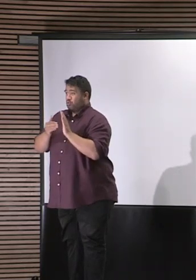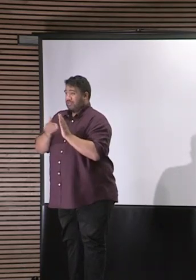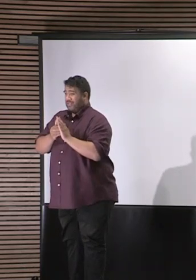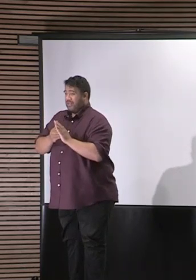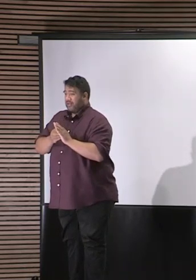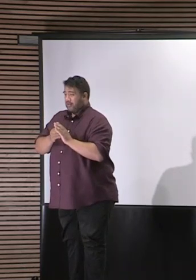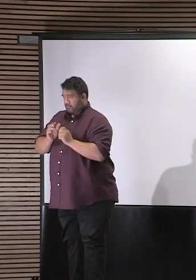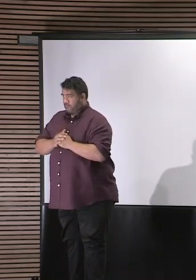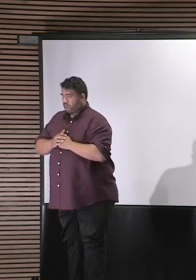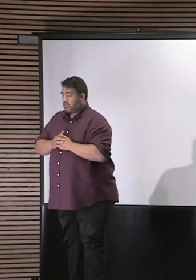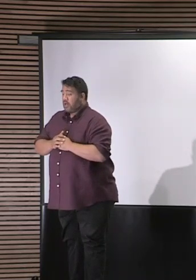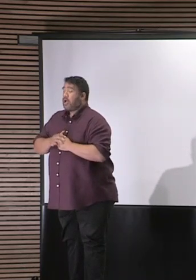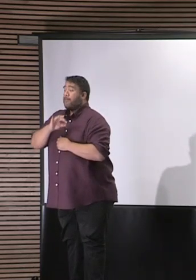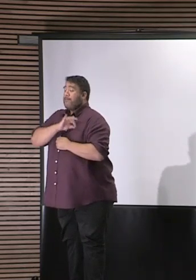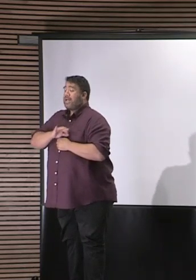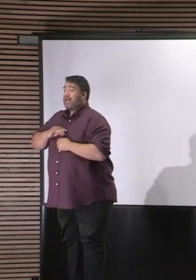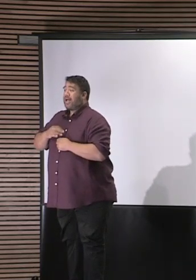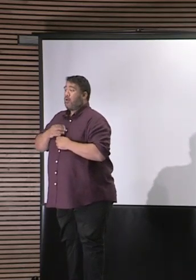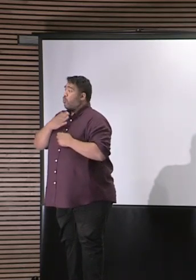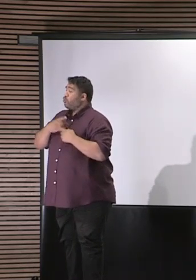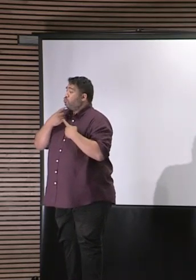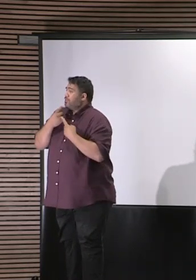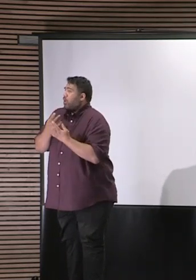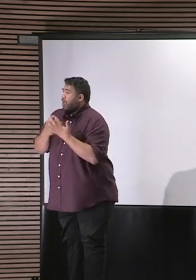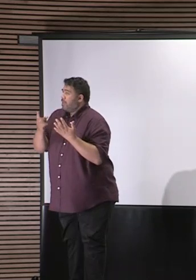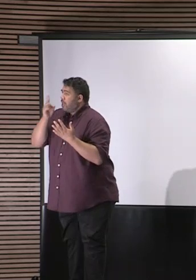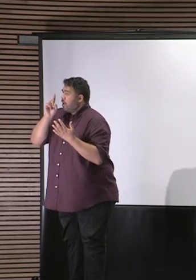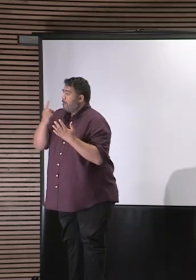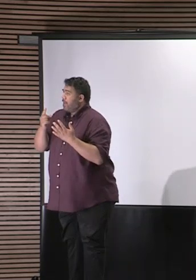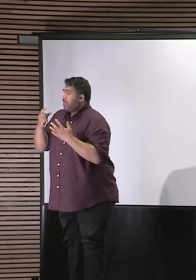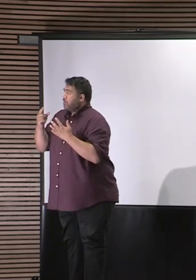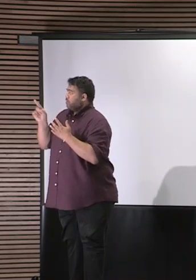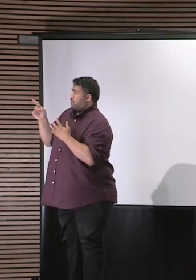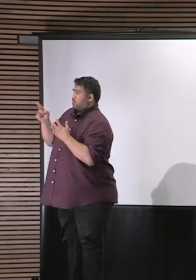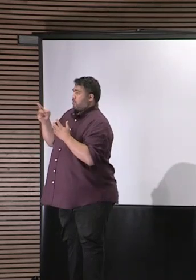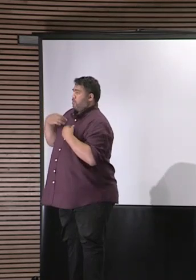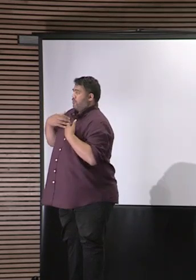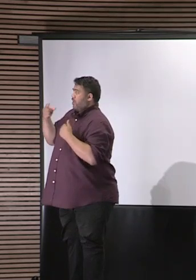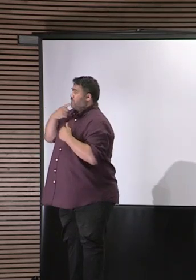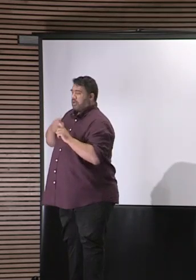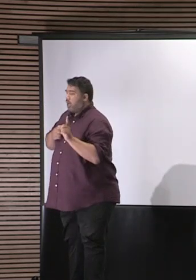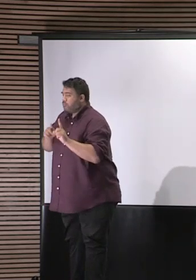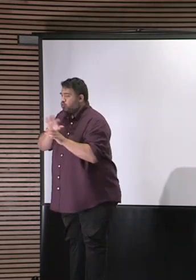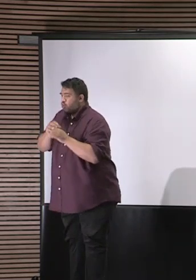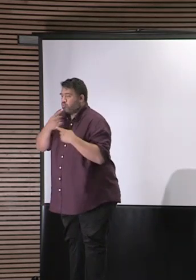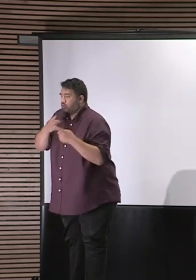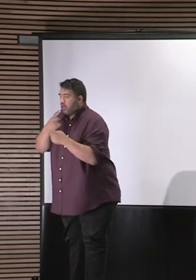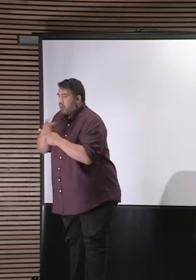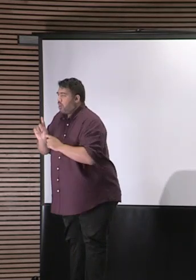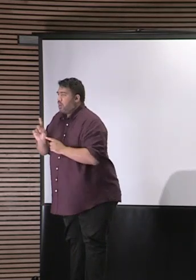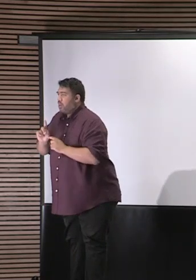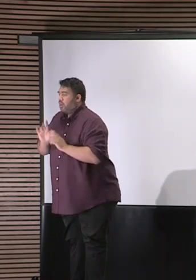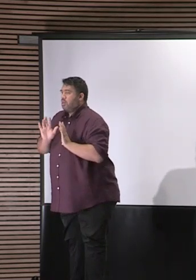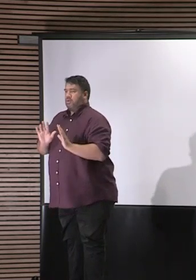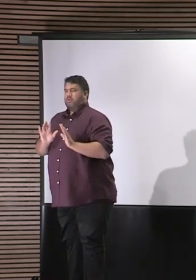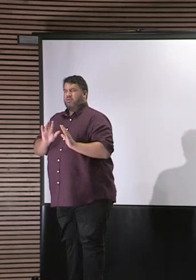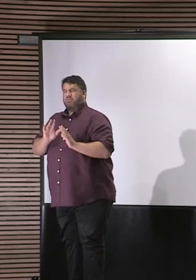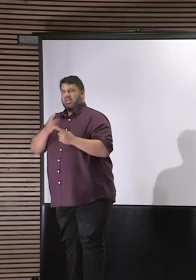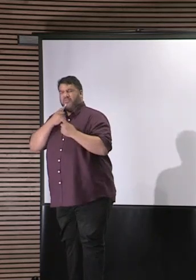esperar con pautas mucho más